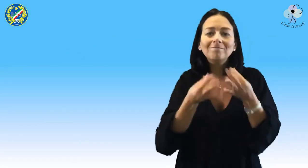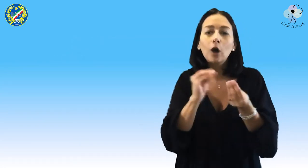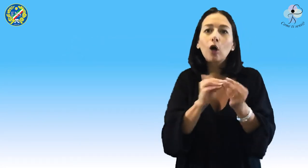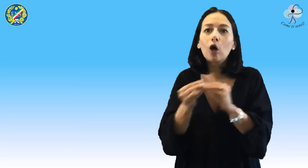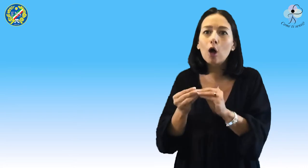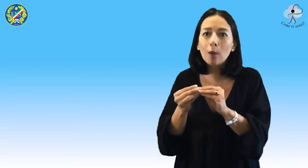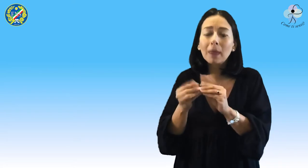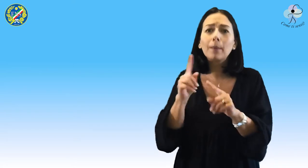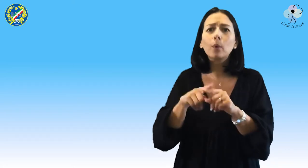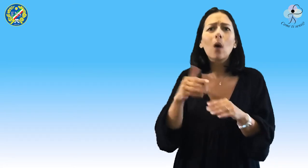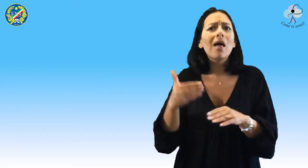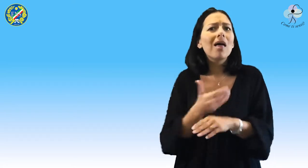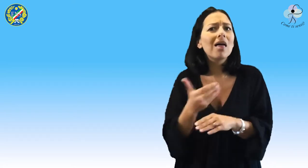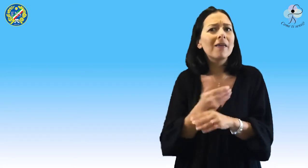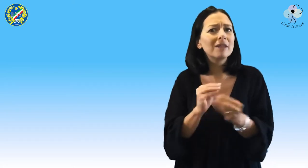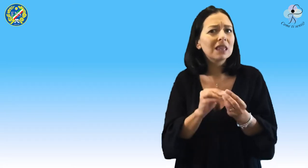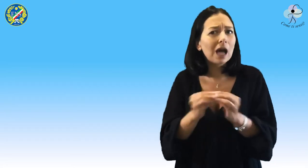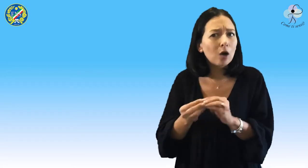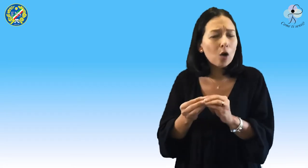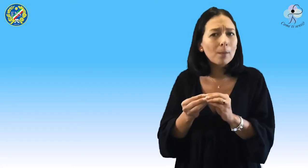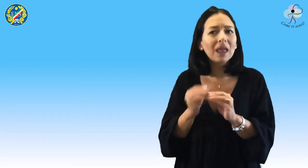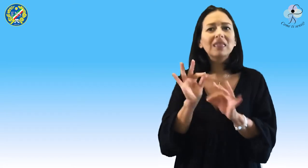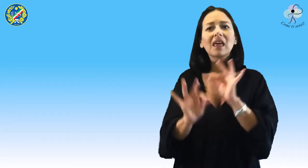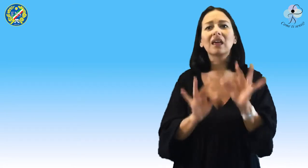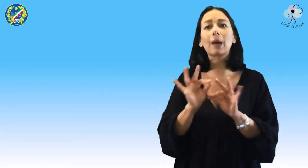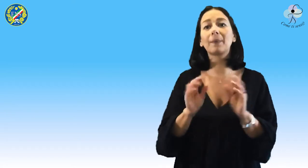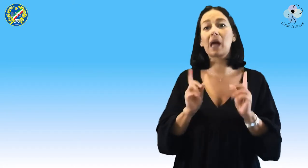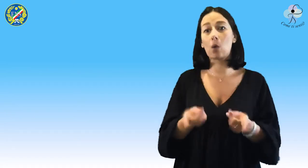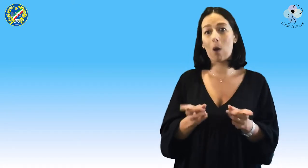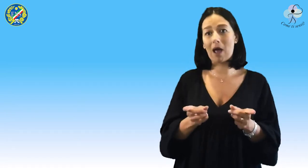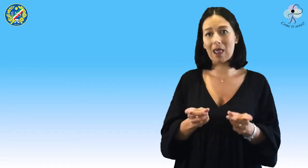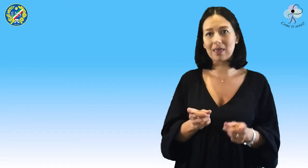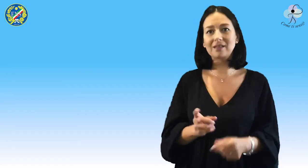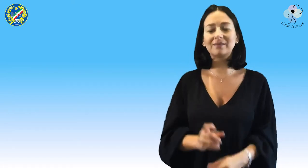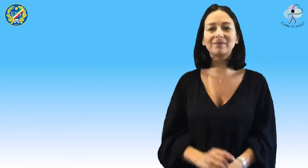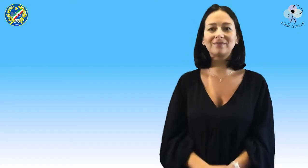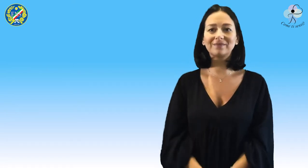e mettere in luce le cause più frequenti che portano tali disturbi, le terapie più adatte e le azioni preventive.